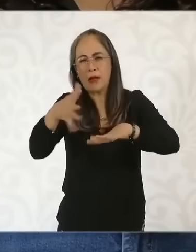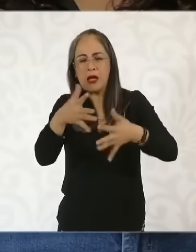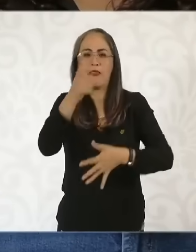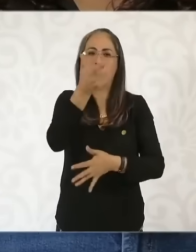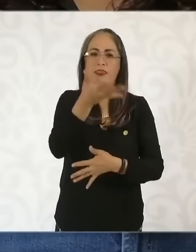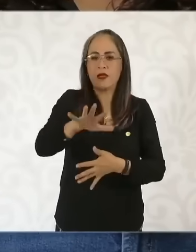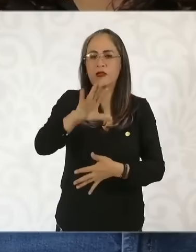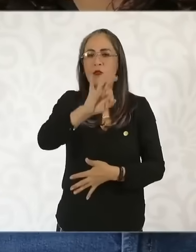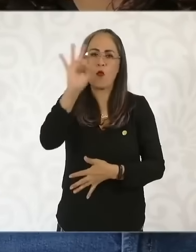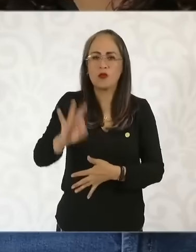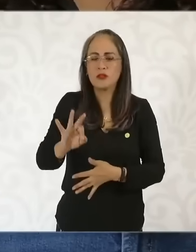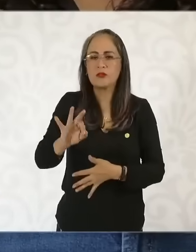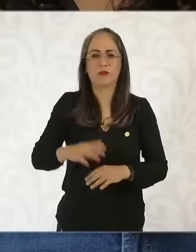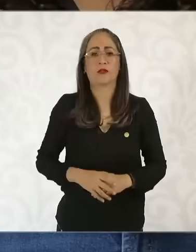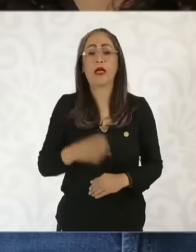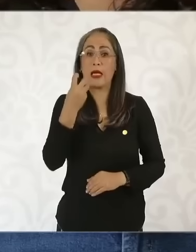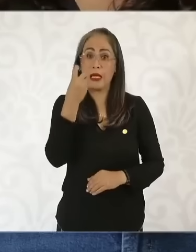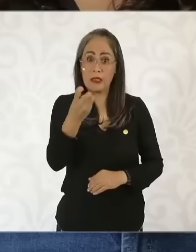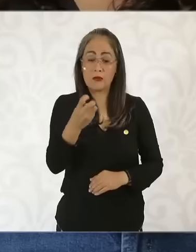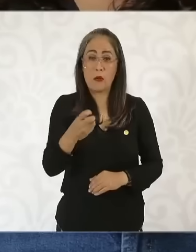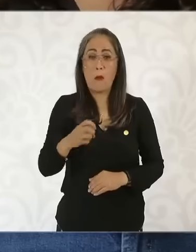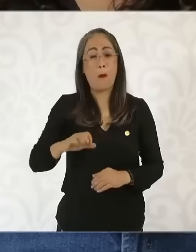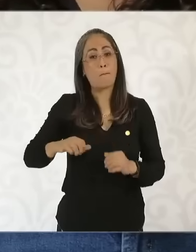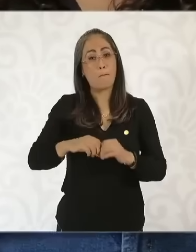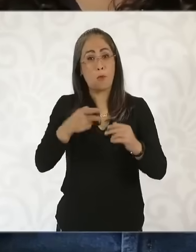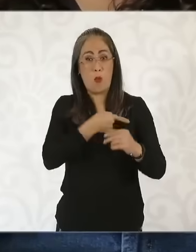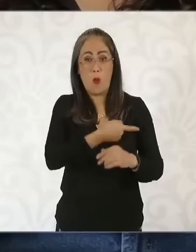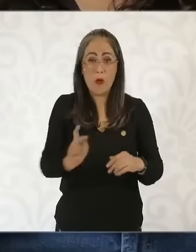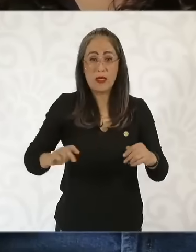esto daría la puerta a que se reduzca aún más la pobreza en la siguiente encuesta que el próximo